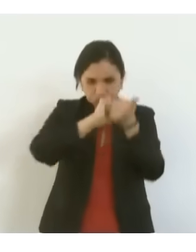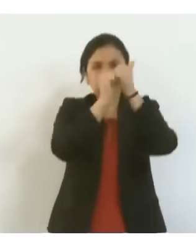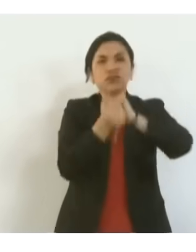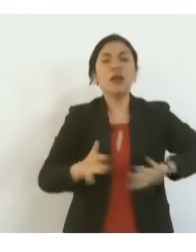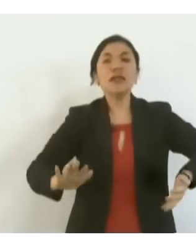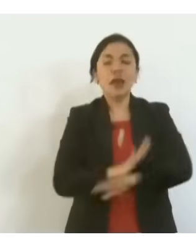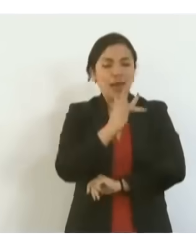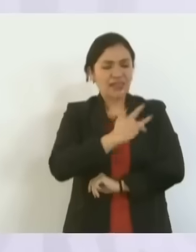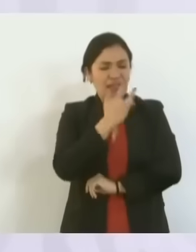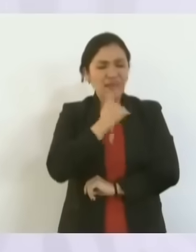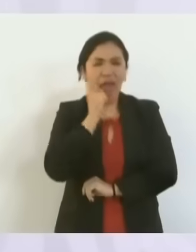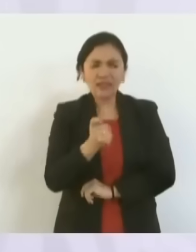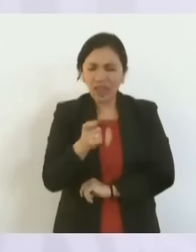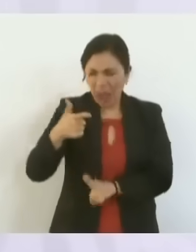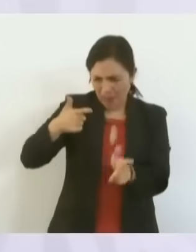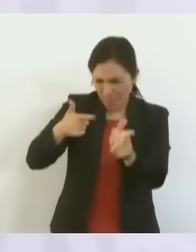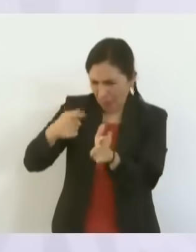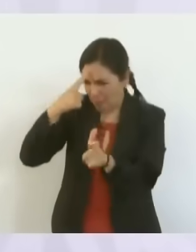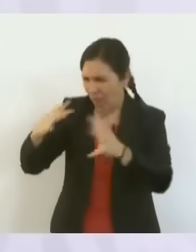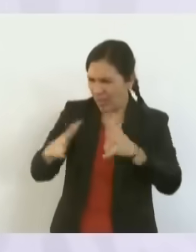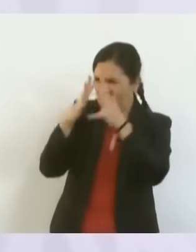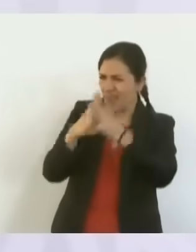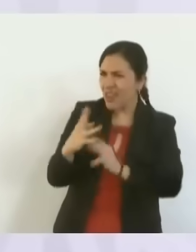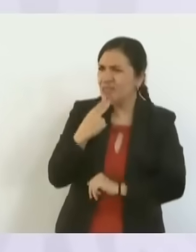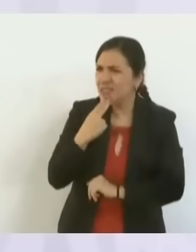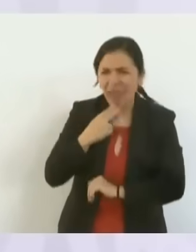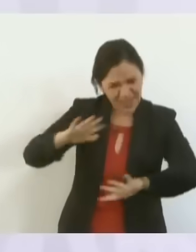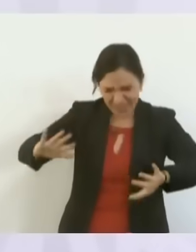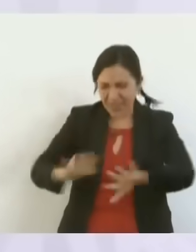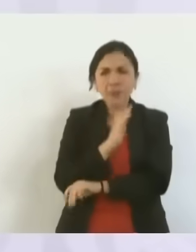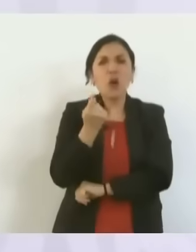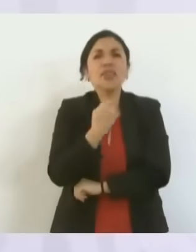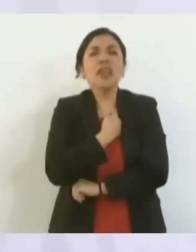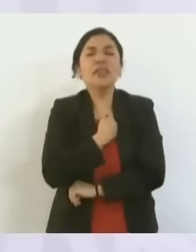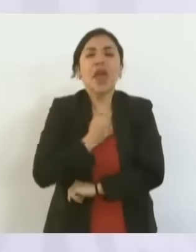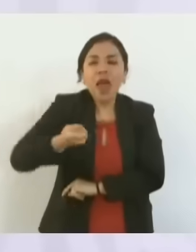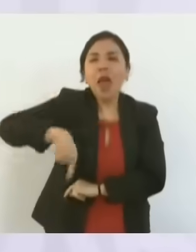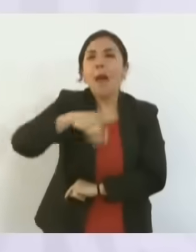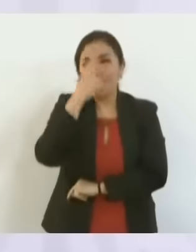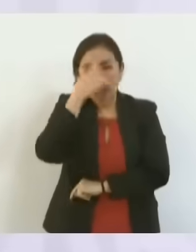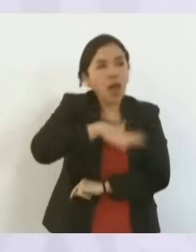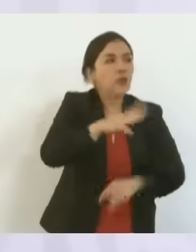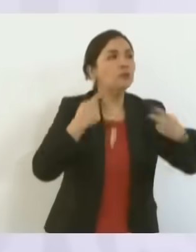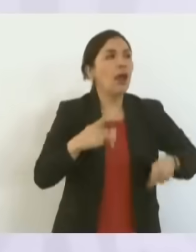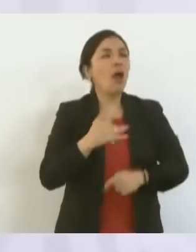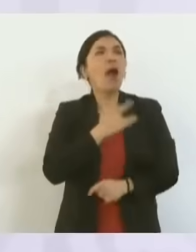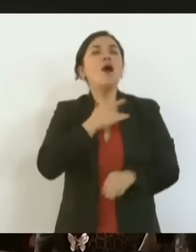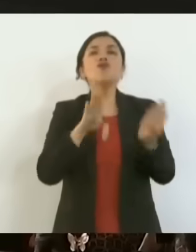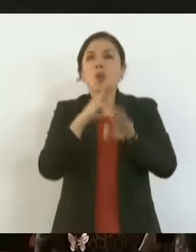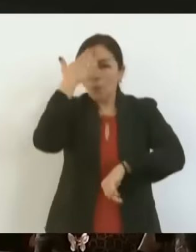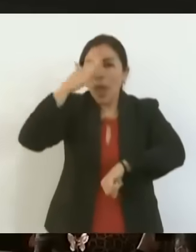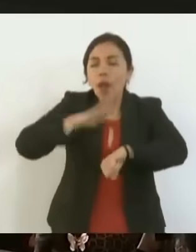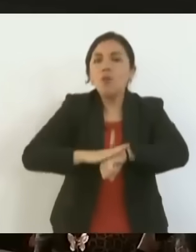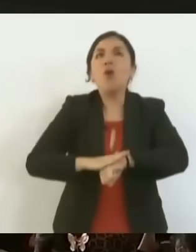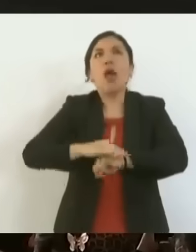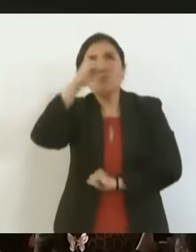identidad como artefactos bélicos y reconvertirlas en material de reflexión y de memoria. Así también